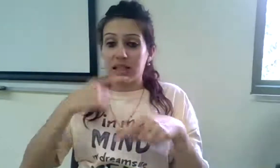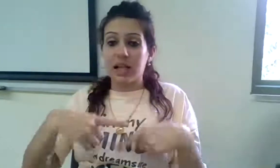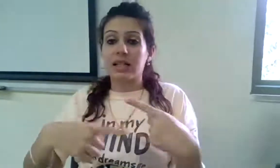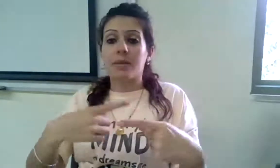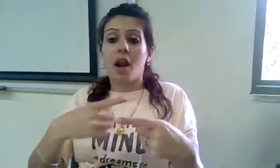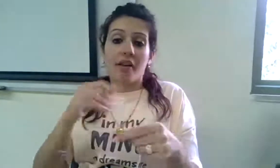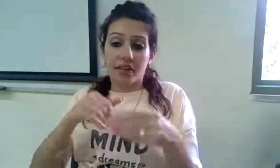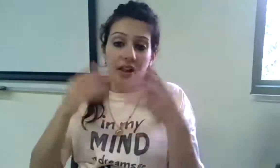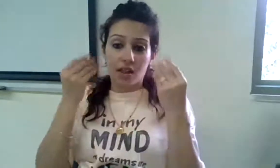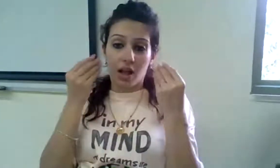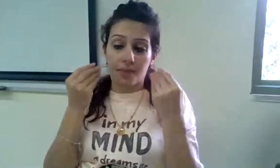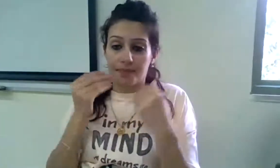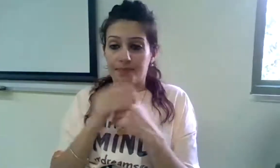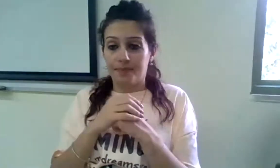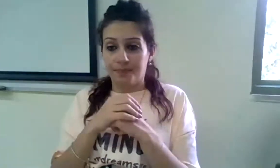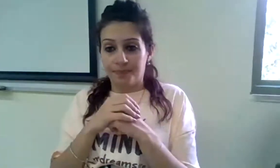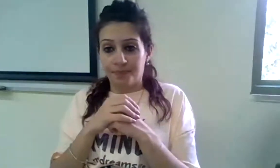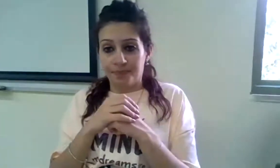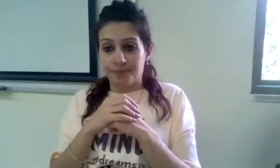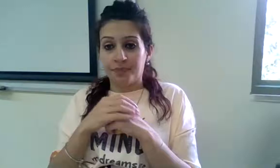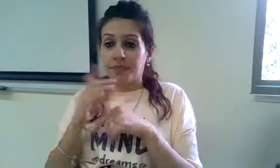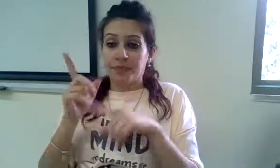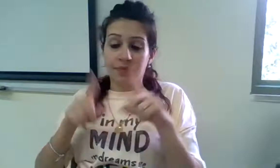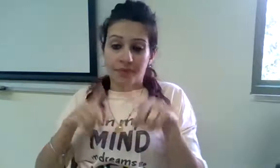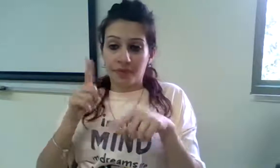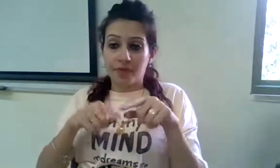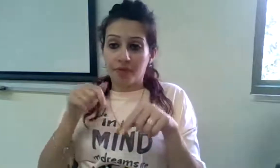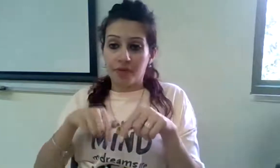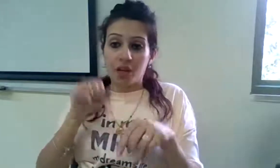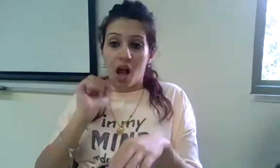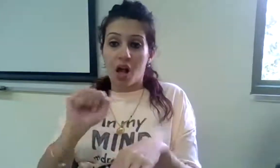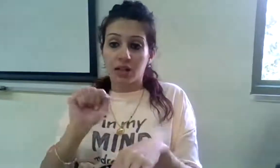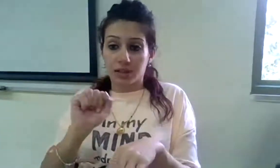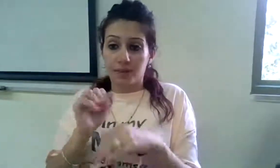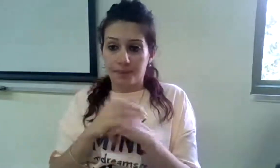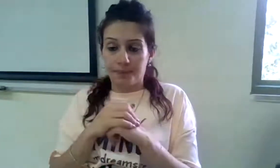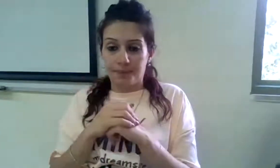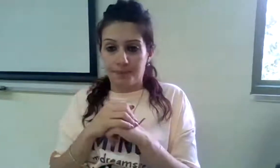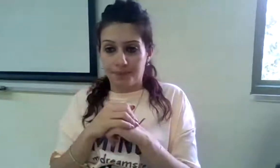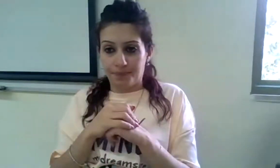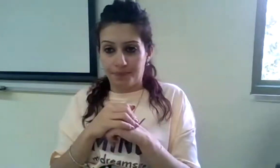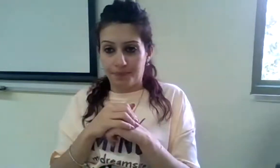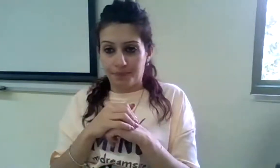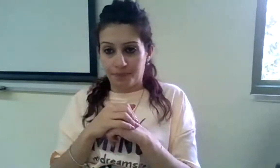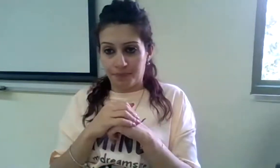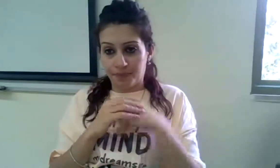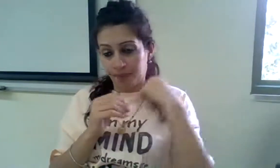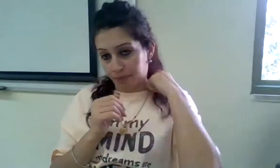هو أن النتائج التعليمية للأطفال كانت تقريبا نفسها